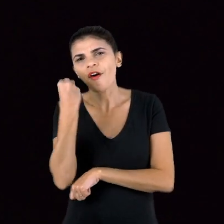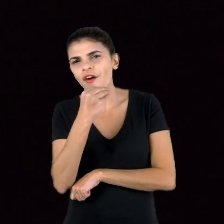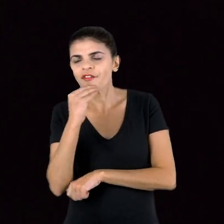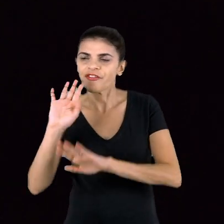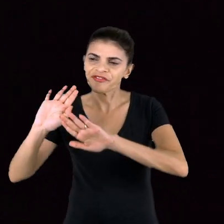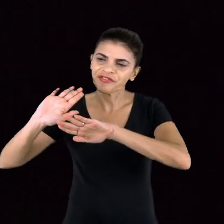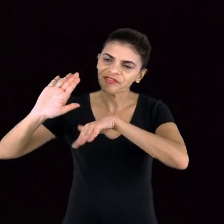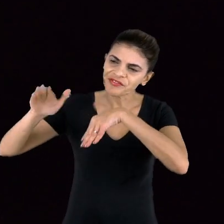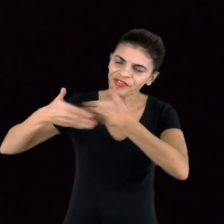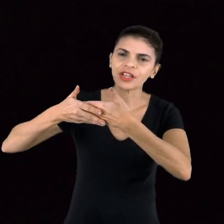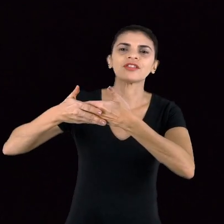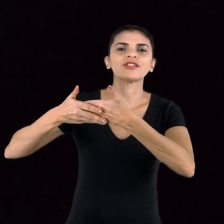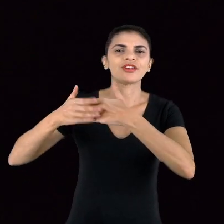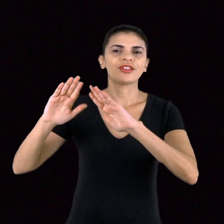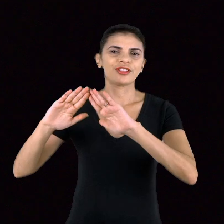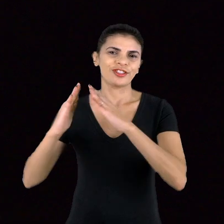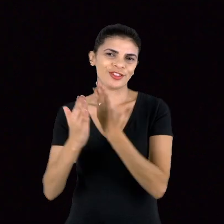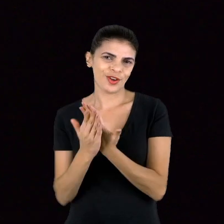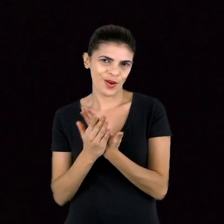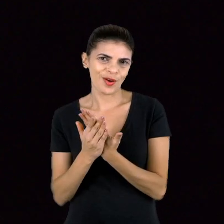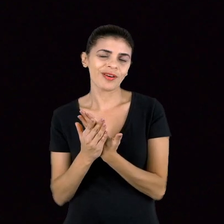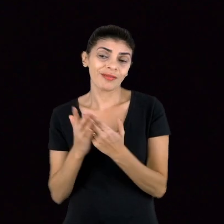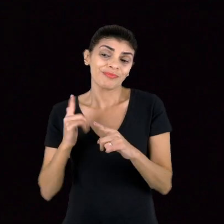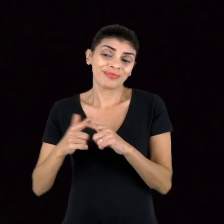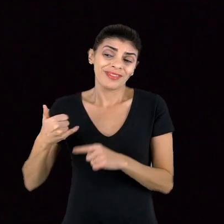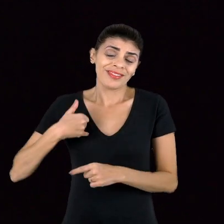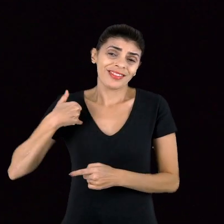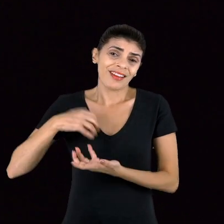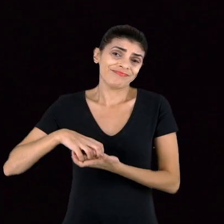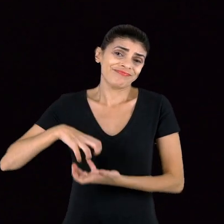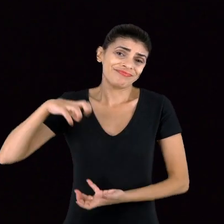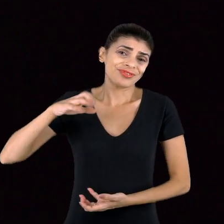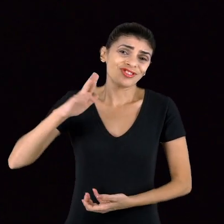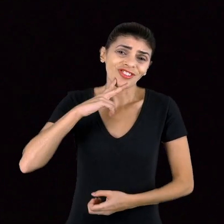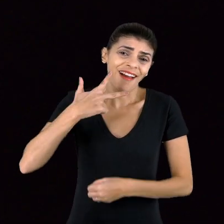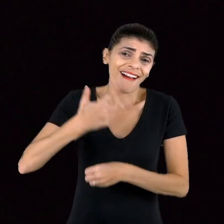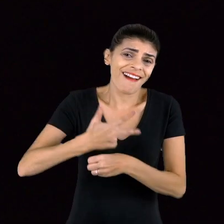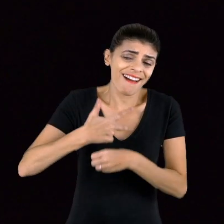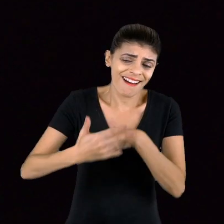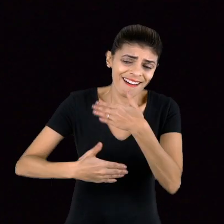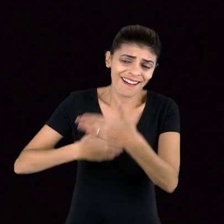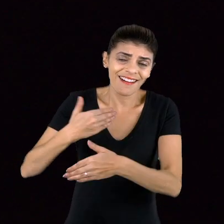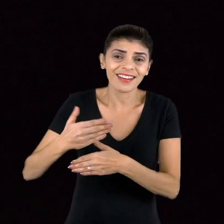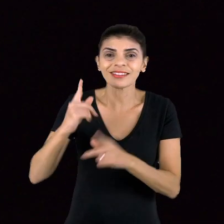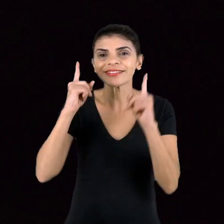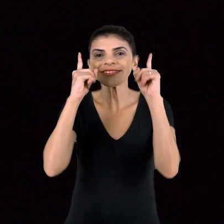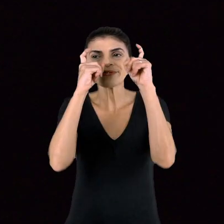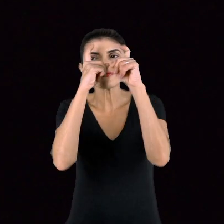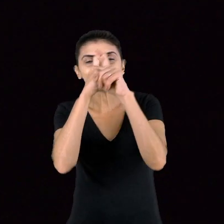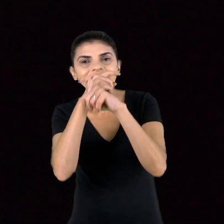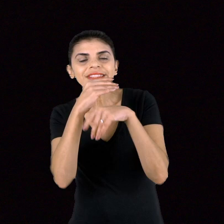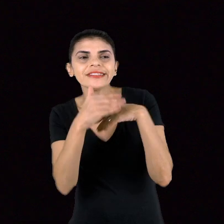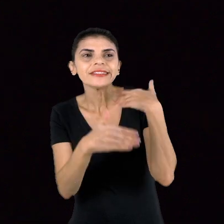Porque as coisas... já estavam, assim, difíceis, né? Então...